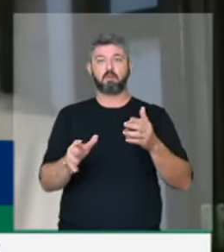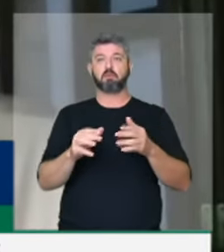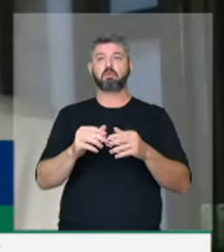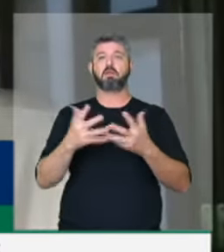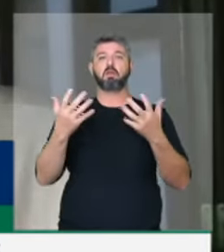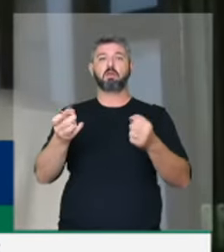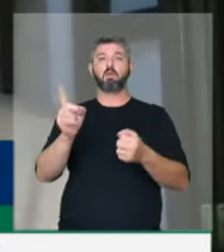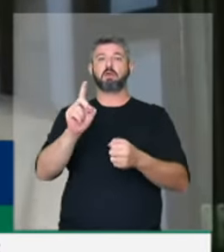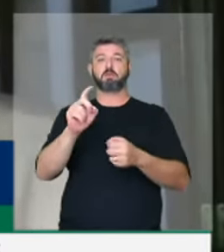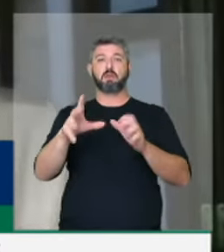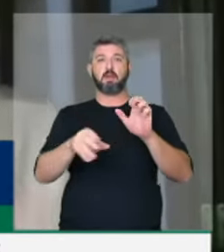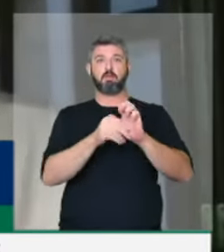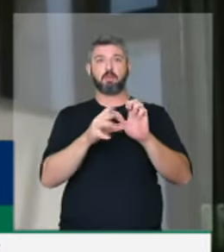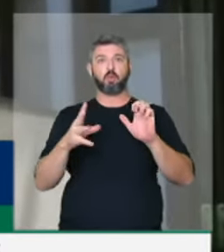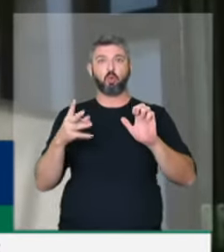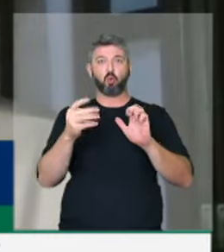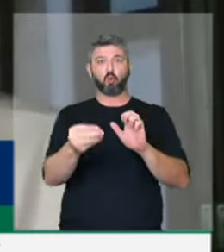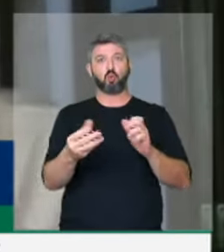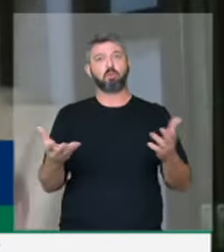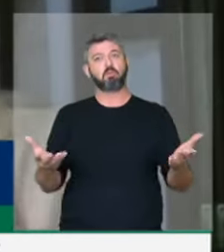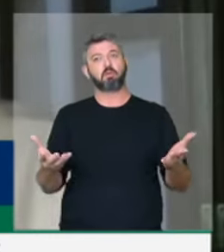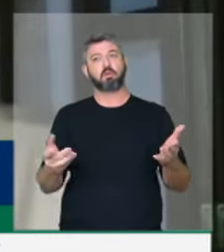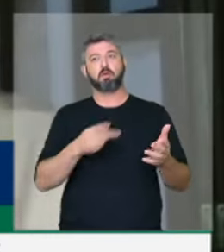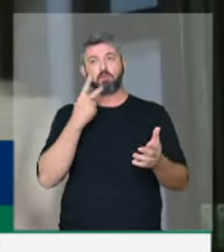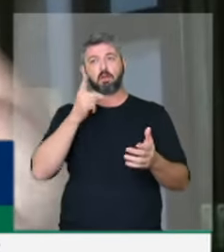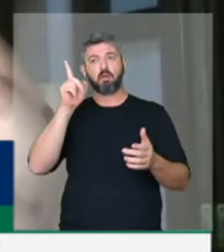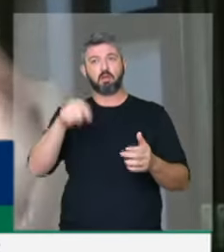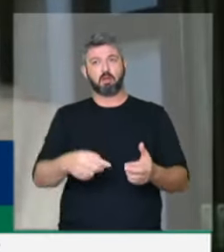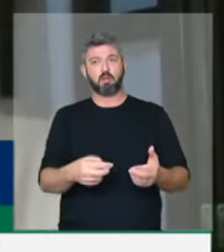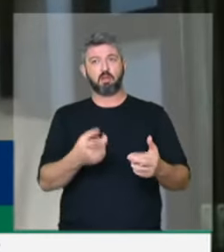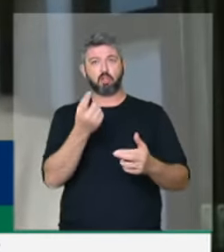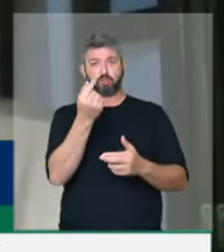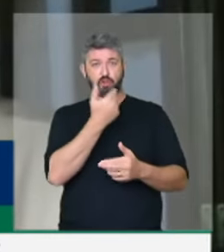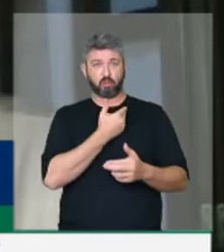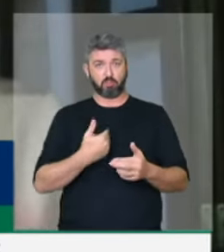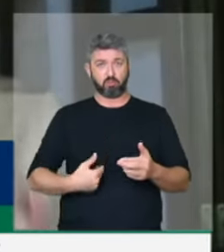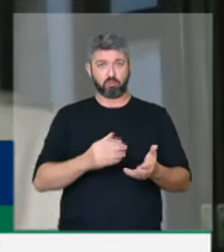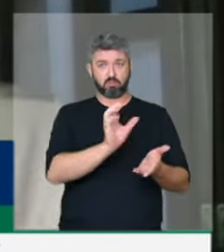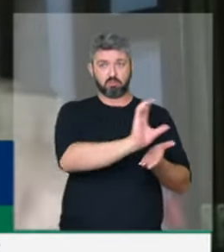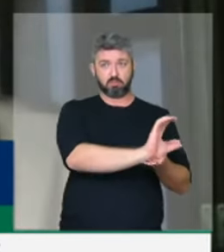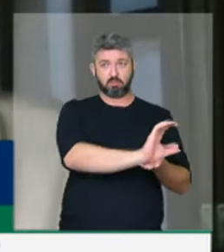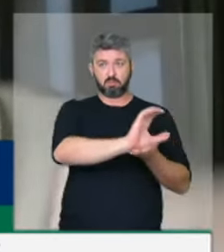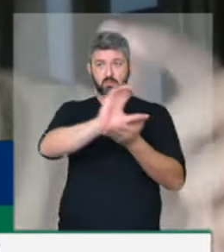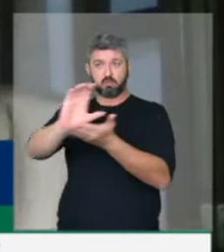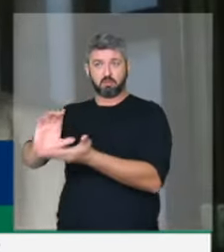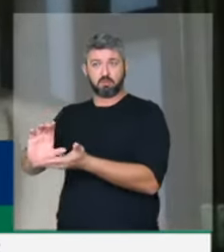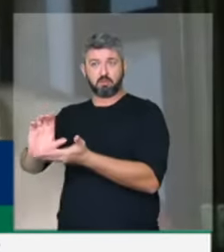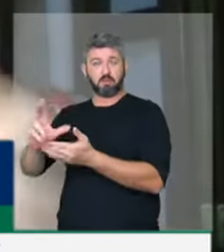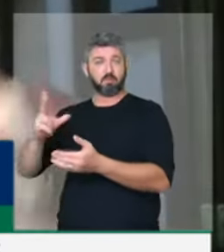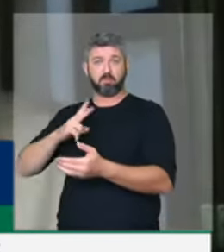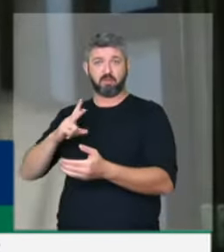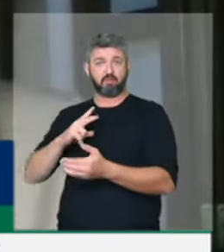COLOCADO E É A TRANSFERÊNCIA DE RECURSOS PÚBLICOS PARA A INICIATIVA PRIVADA E NÃO DÁ PARA A GENTE ACEITAR. NÃO DÁ PORQUE É POSSÍVEL QUE UM